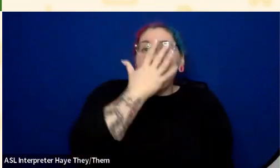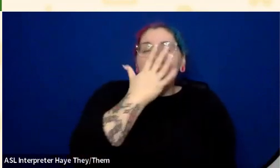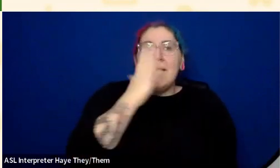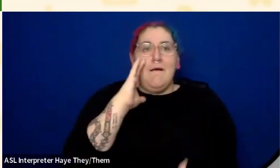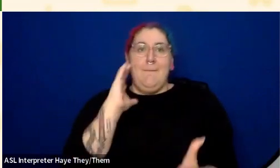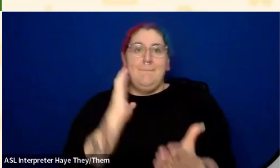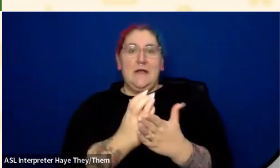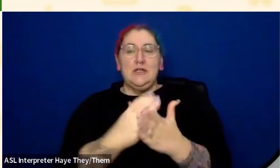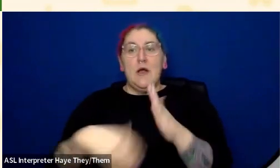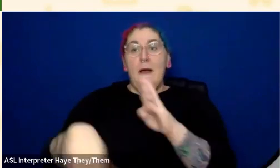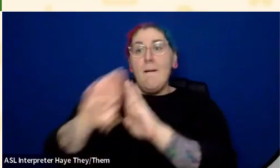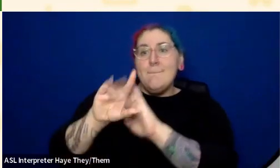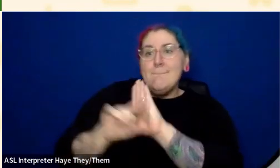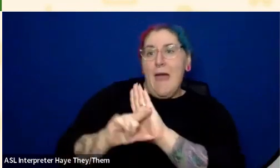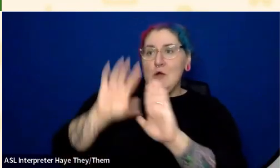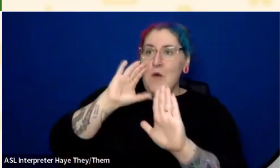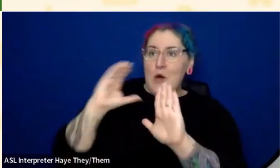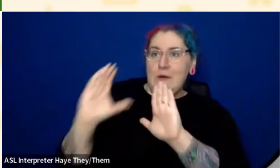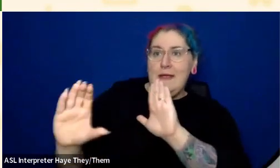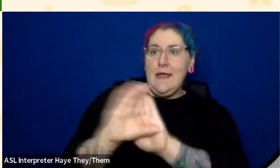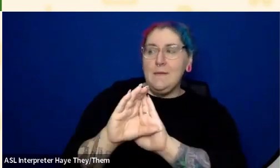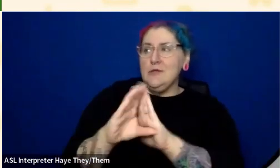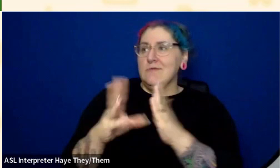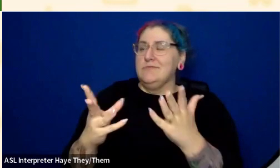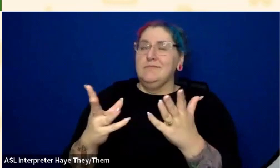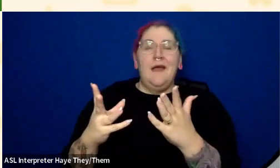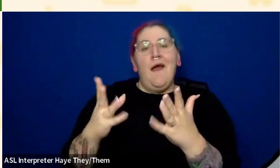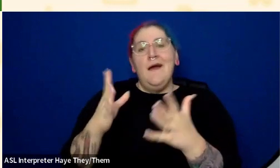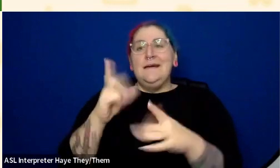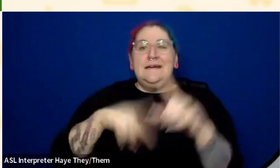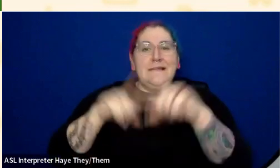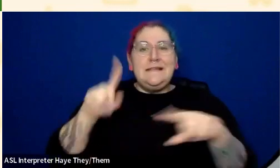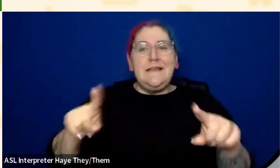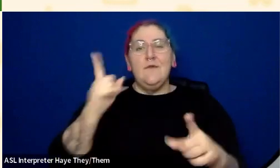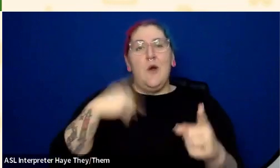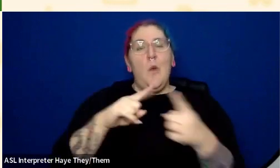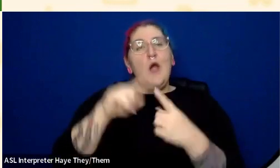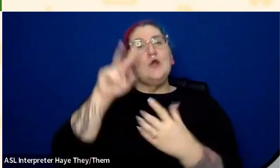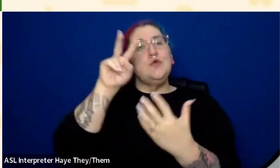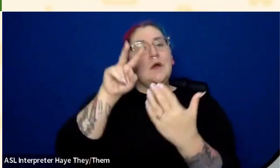reforzar el texto y darle un poco de sentimiento. Para Kinetic Iris, somos un estudio de desarrollo.